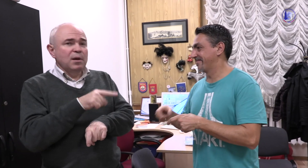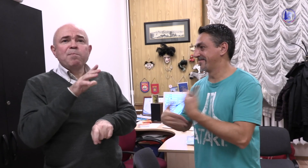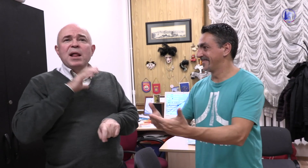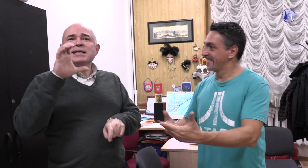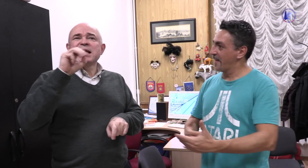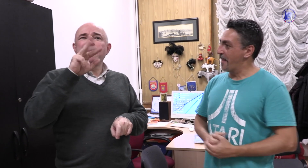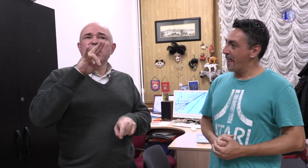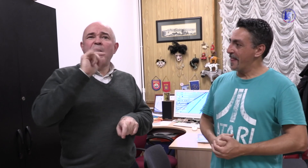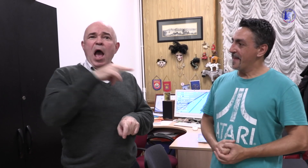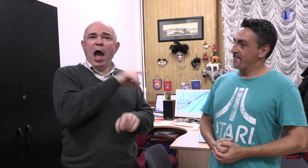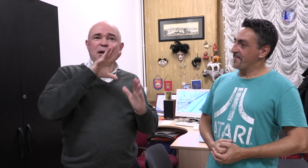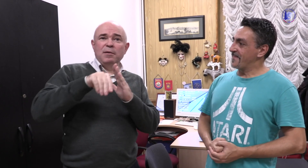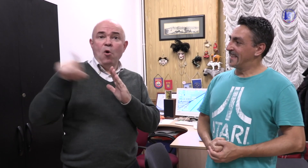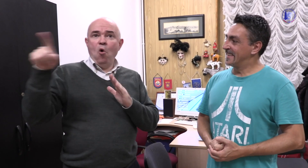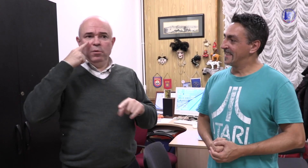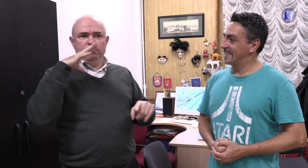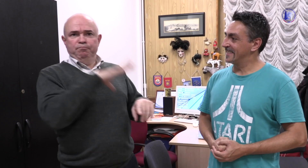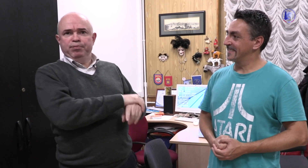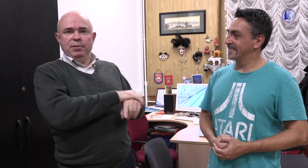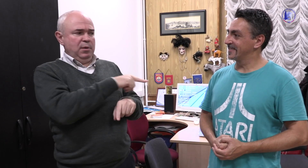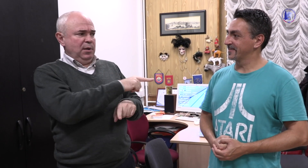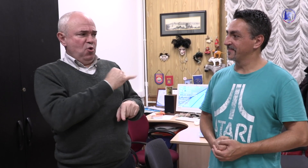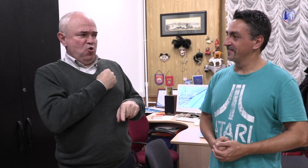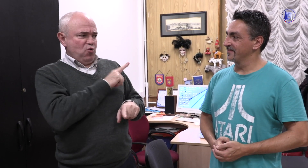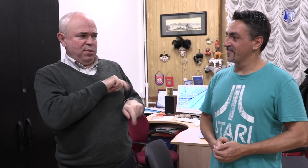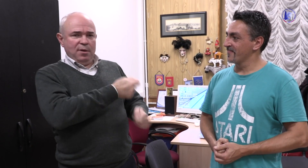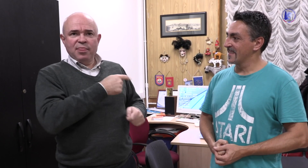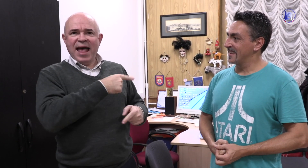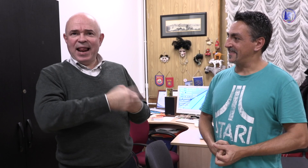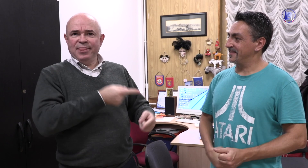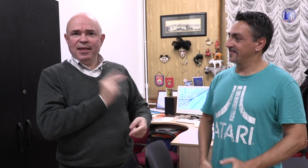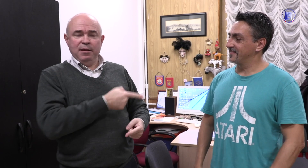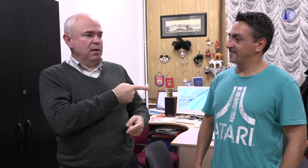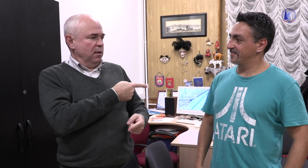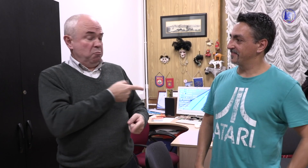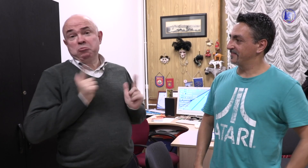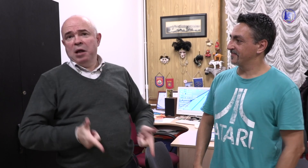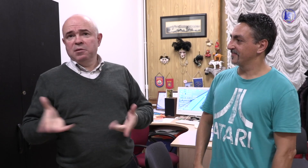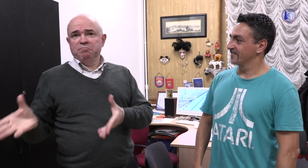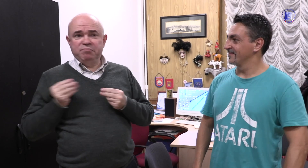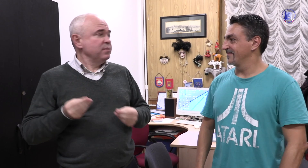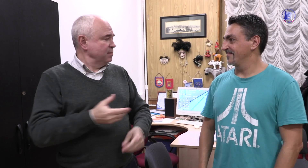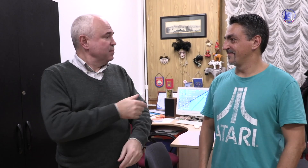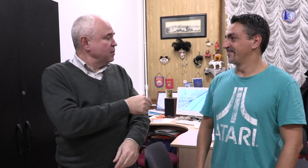Сифра был у мастера на семинаре, тот приметил его и захотел сделать своим преемником. Он согласился.